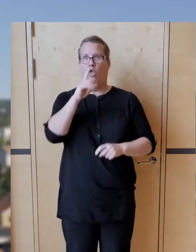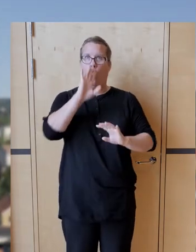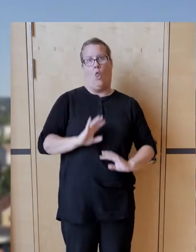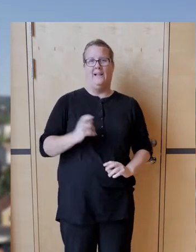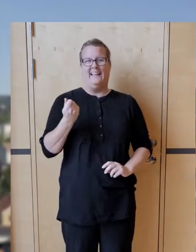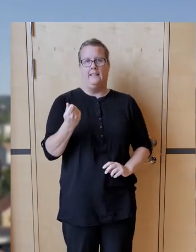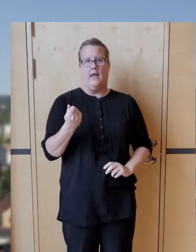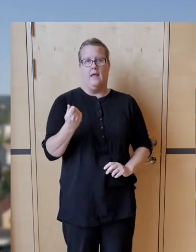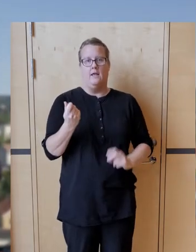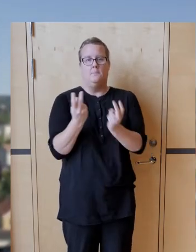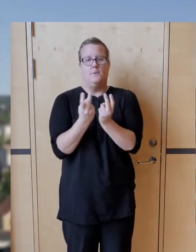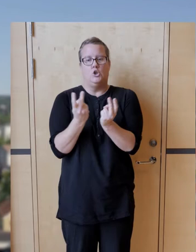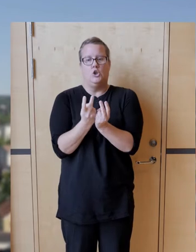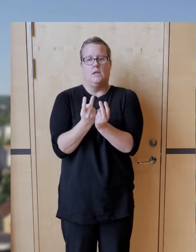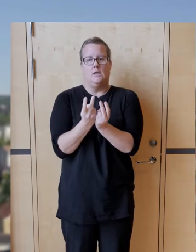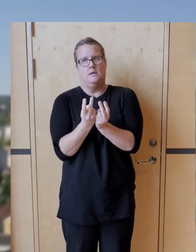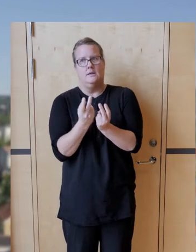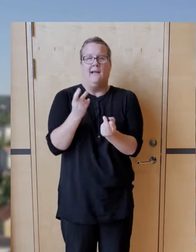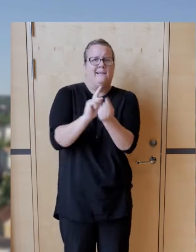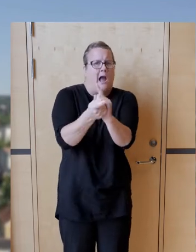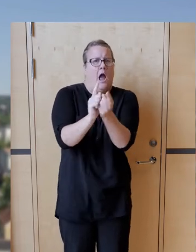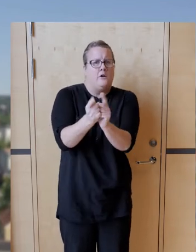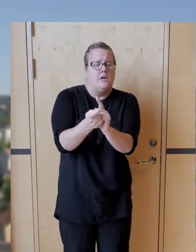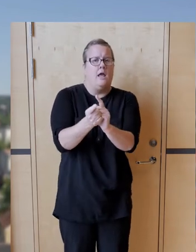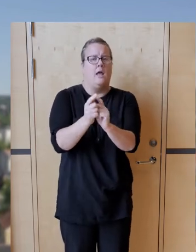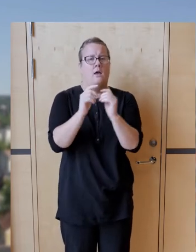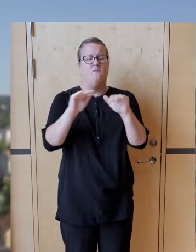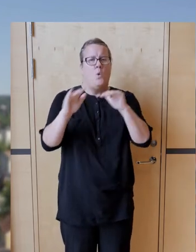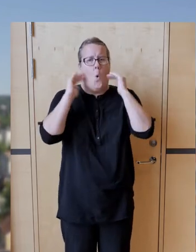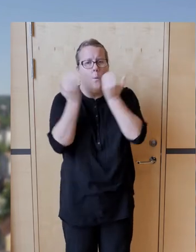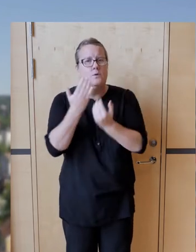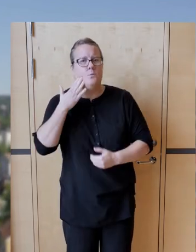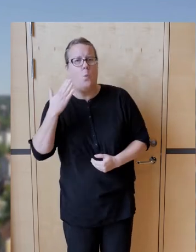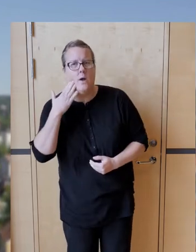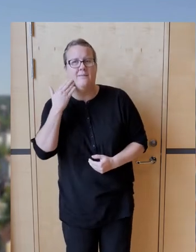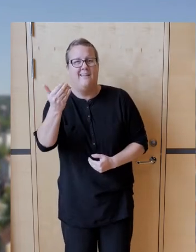Eventuellt omsorgsboende under under kommande tid hade